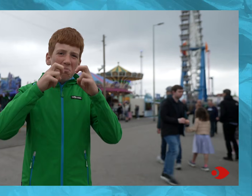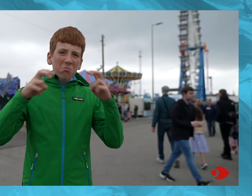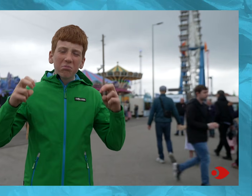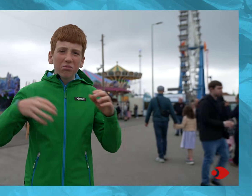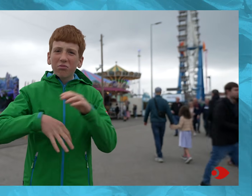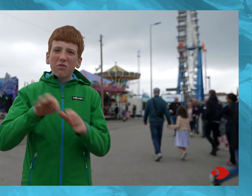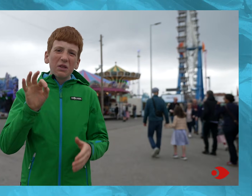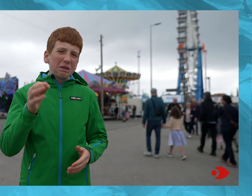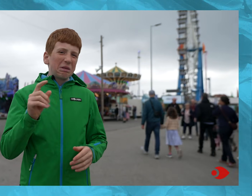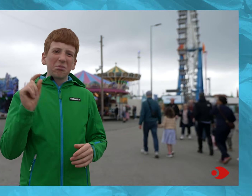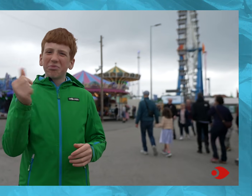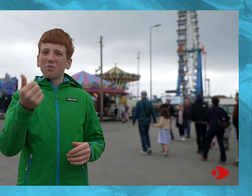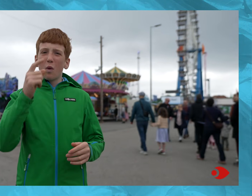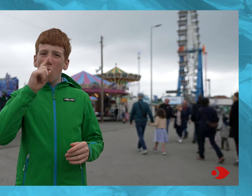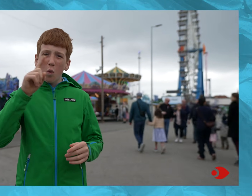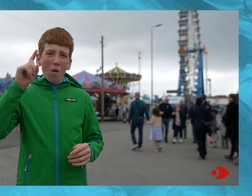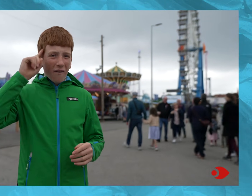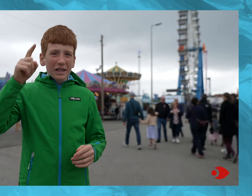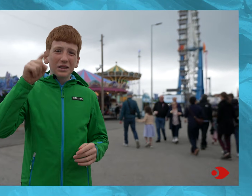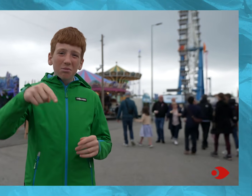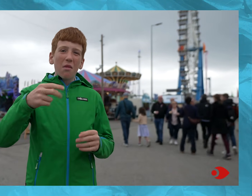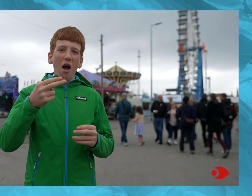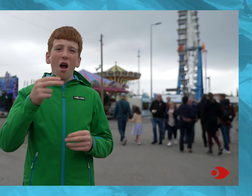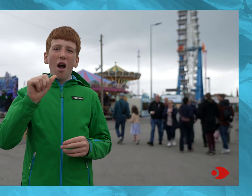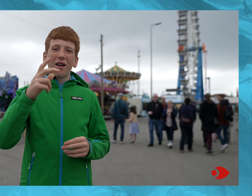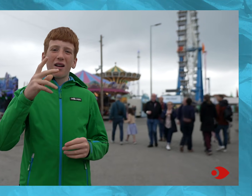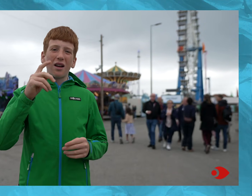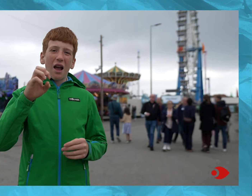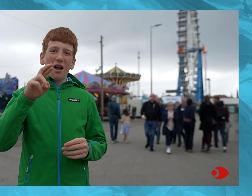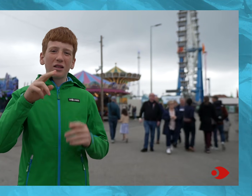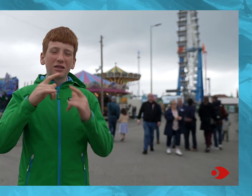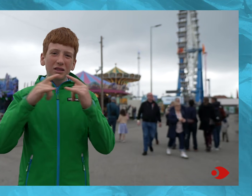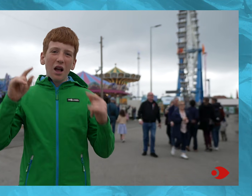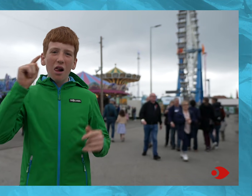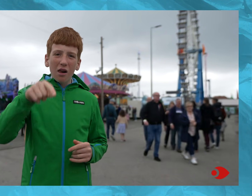nur dass der Treffpunkt beim Hackerzelt sein soll.